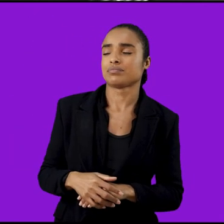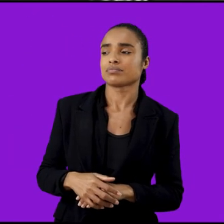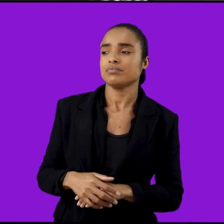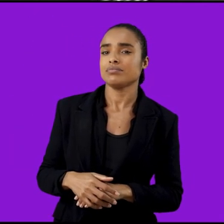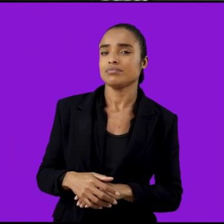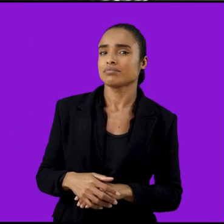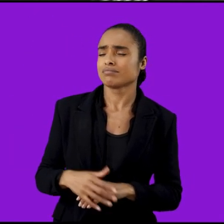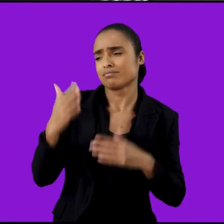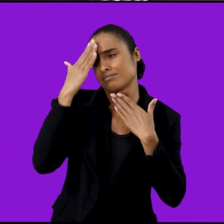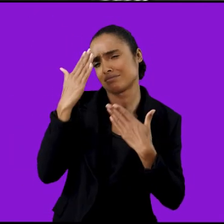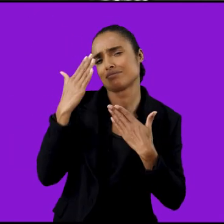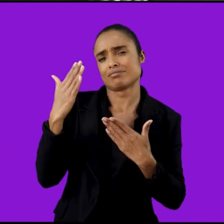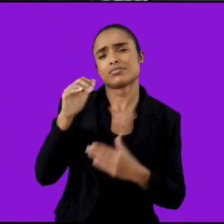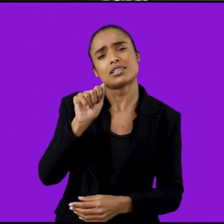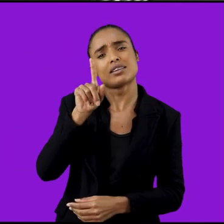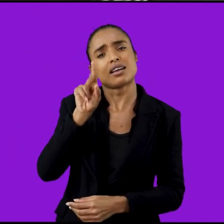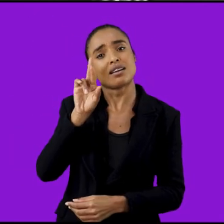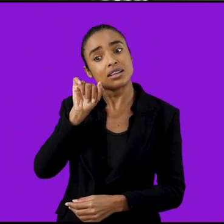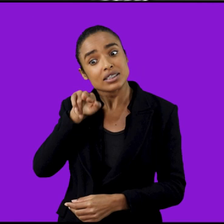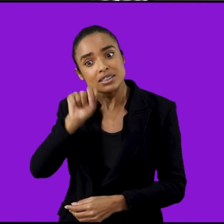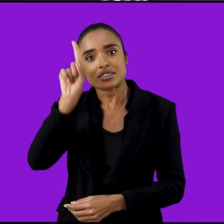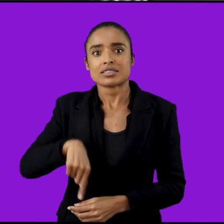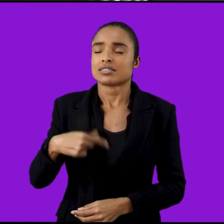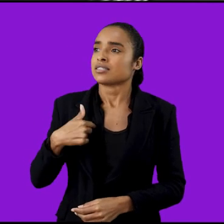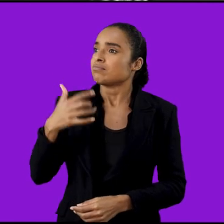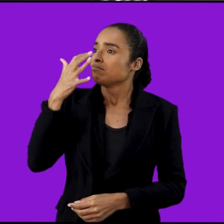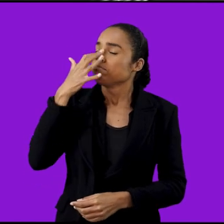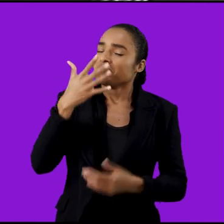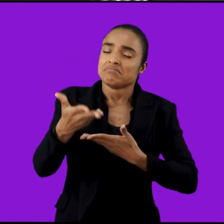Eu digo o mesmo. Que eu me inspiro muito em vocês.